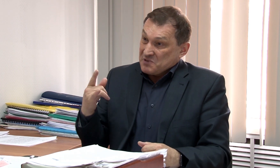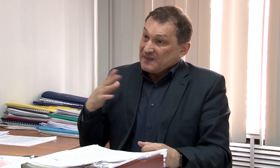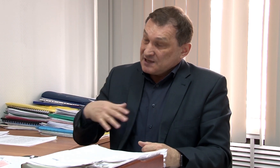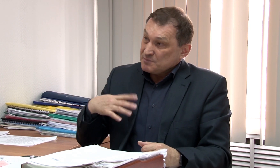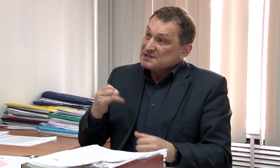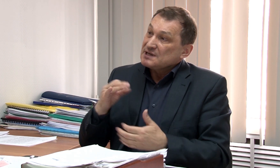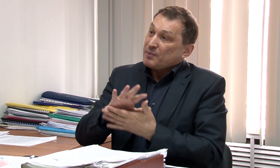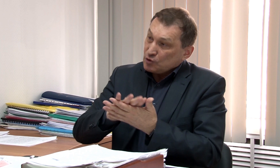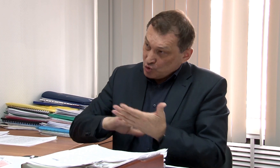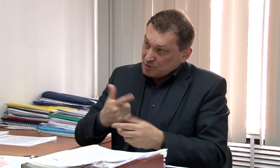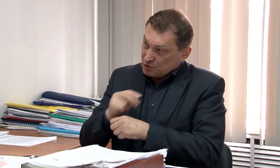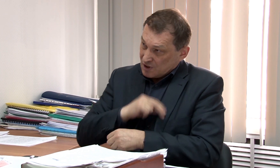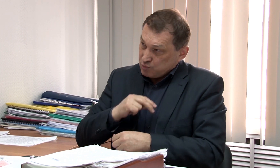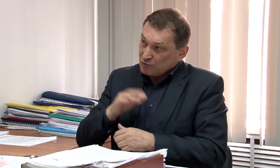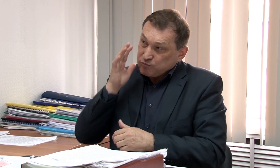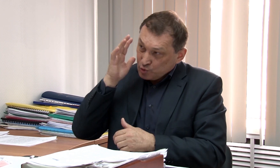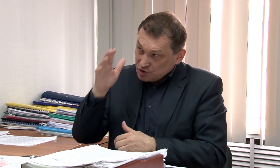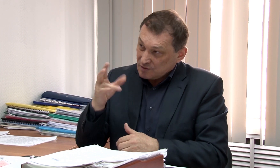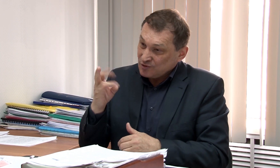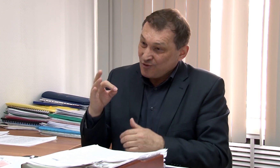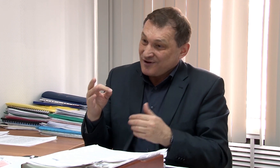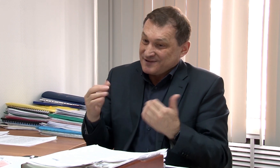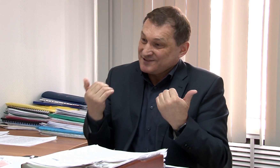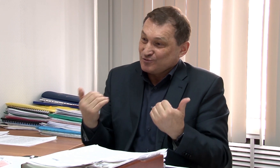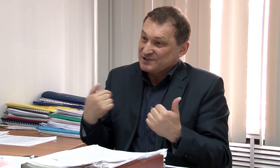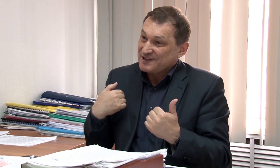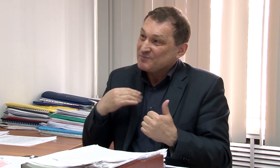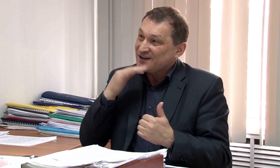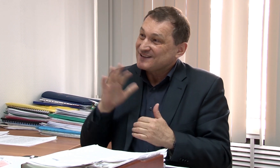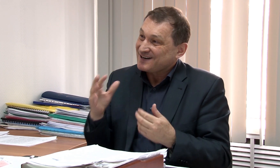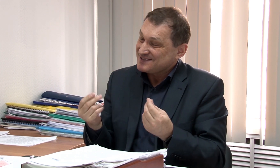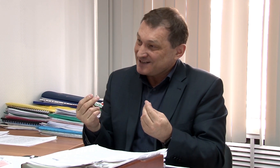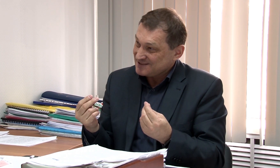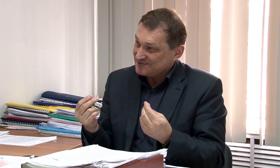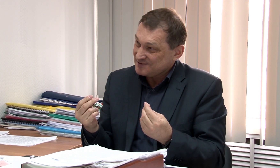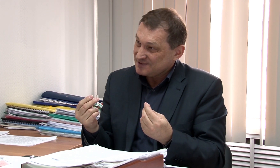Мы надеемся продолжить эту работу в будущем, но на сегодня нам не хватает средств.